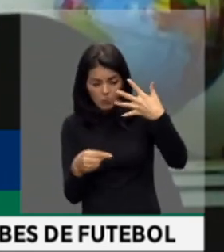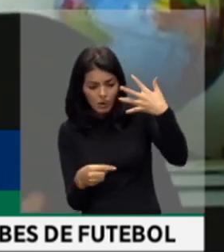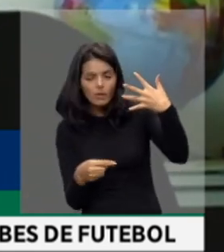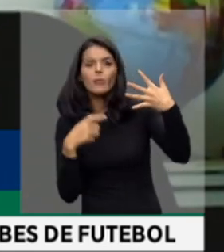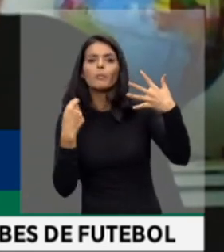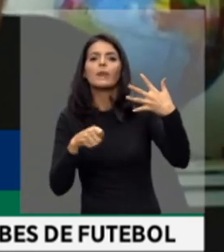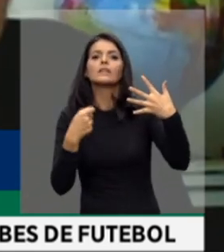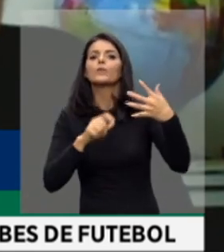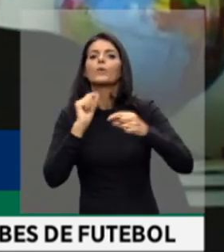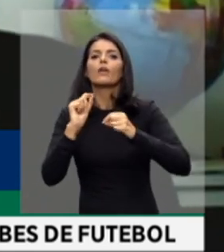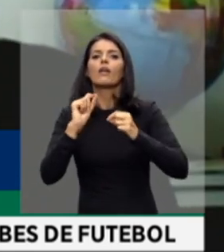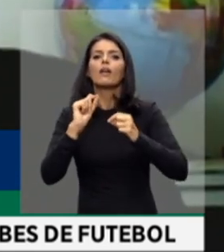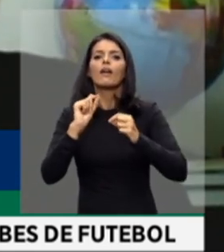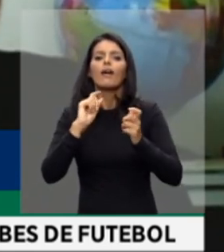E AOS ATLETAS EM FORMAÇÃO. BOM, O QUE EU OUÇO DOS